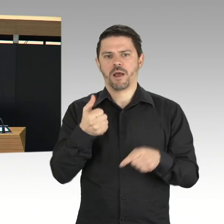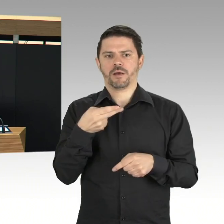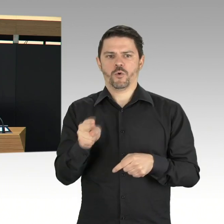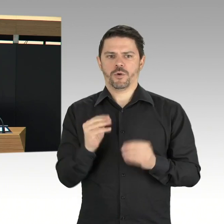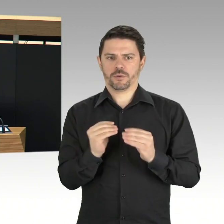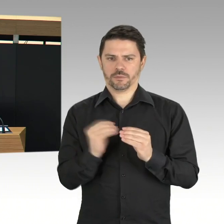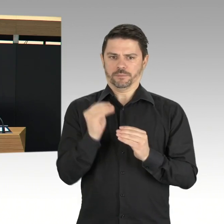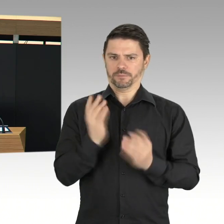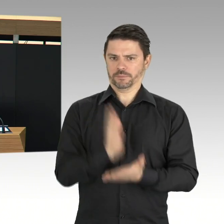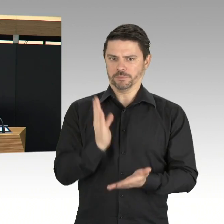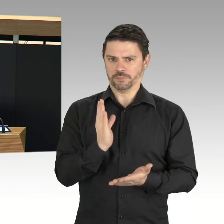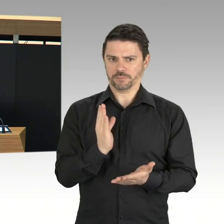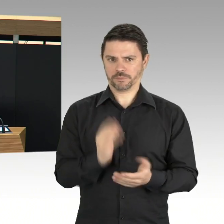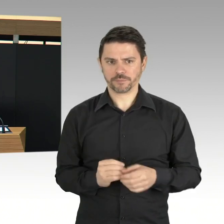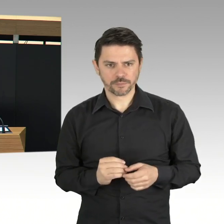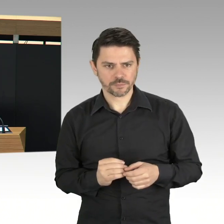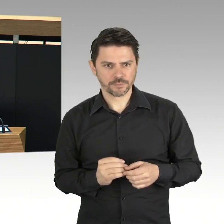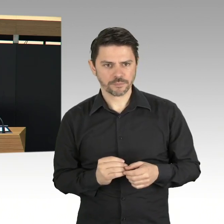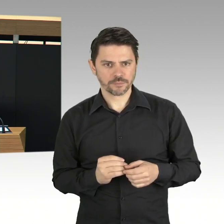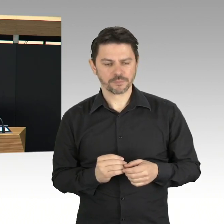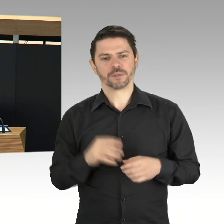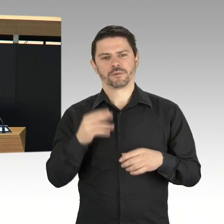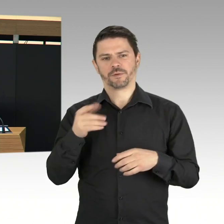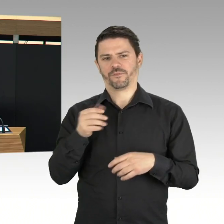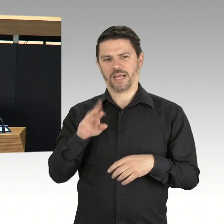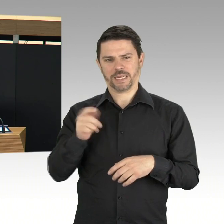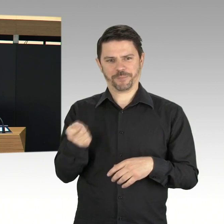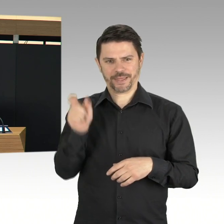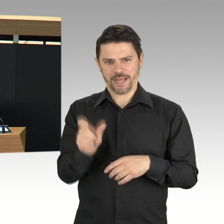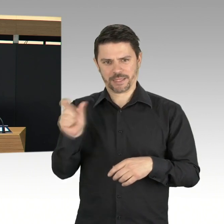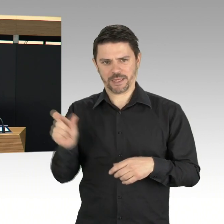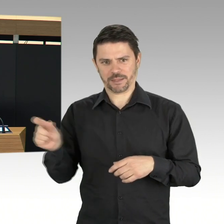Was bedeutet das nun konkret und im Einzelnen für die Mieterinnen und Mieter?